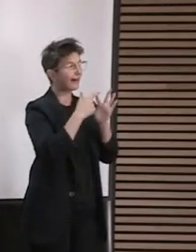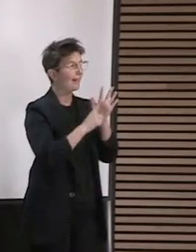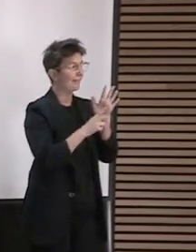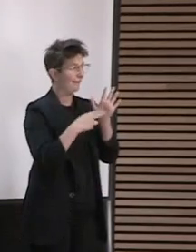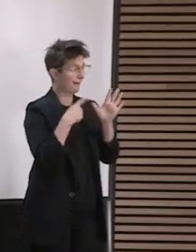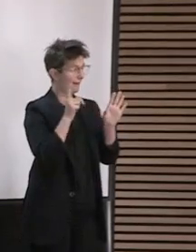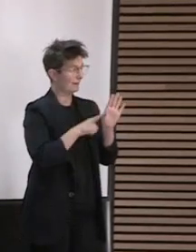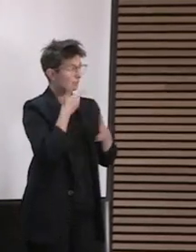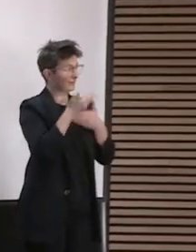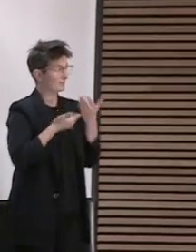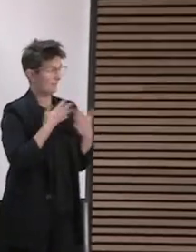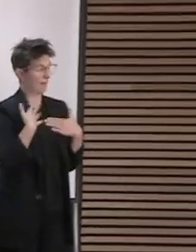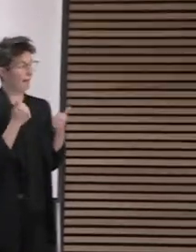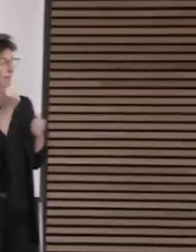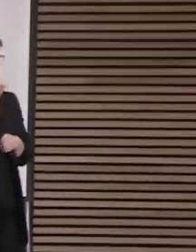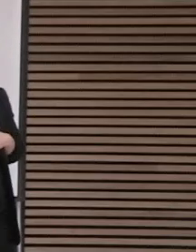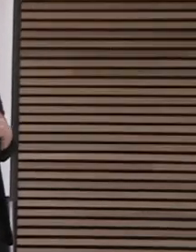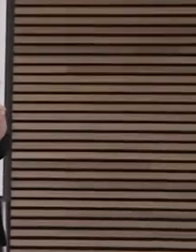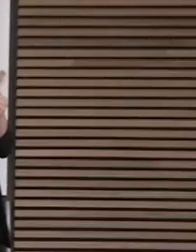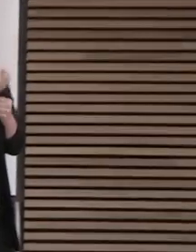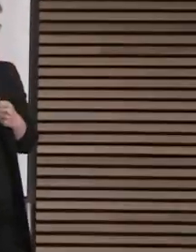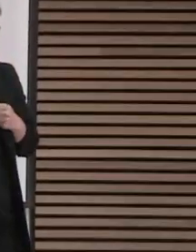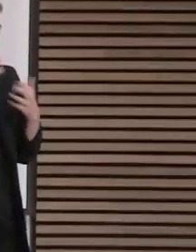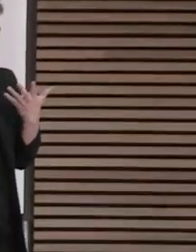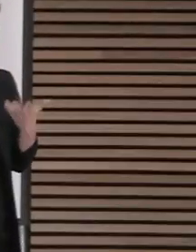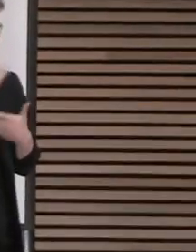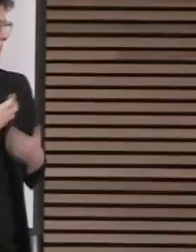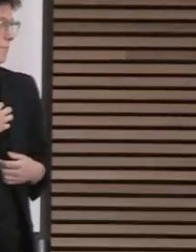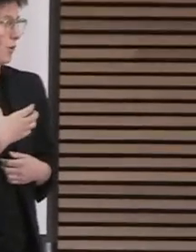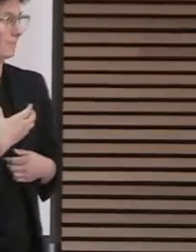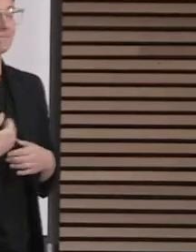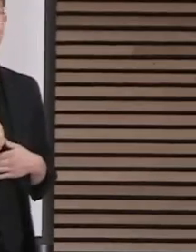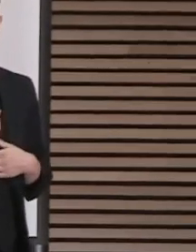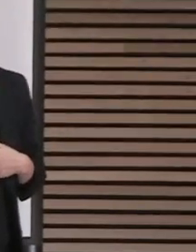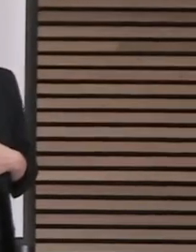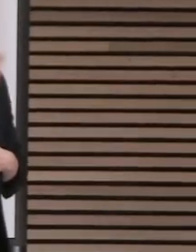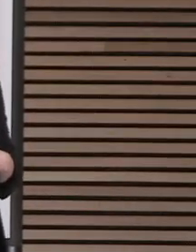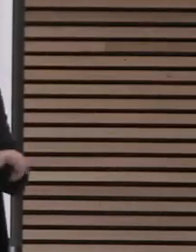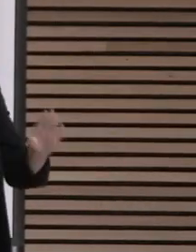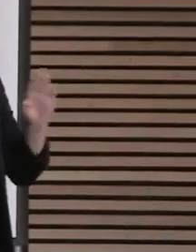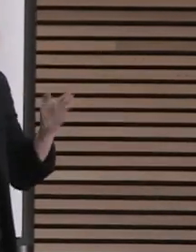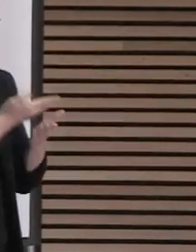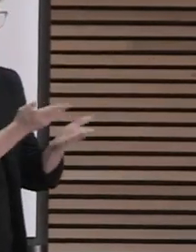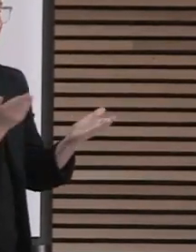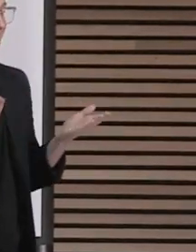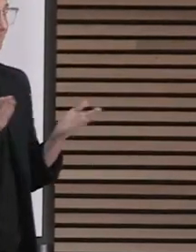tatou. Nau mai ki te hui